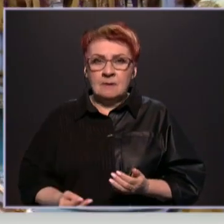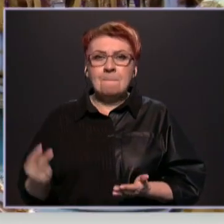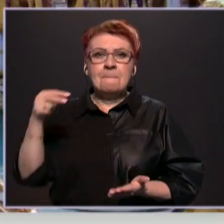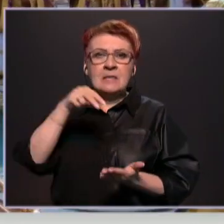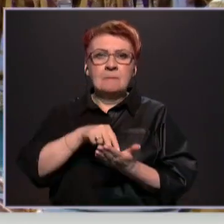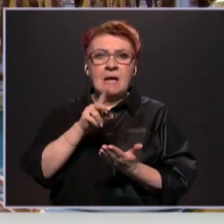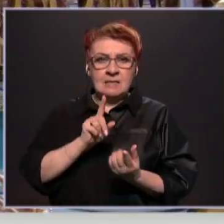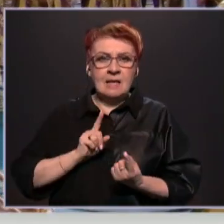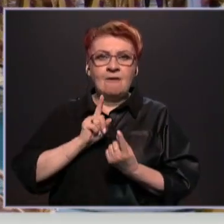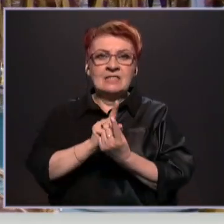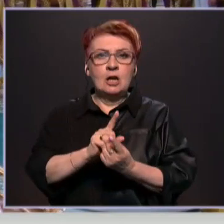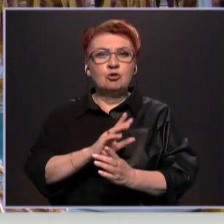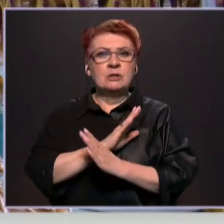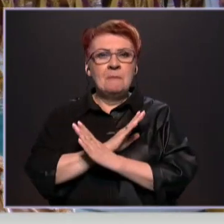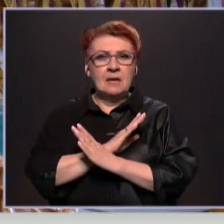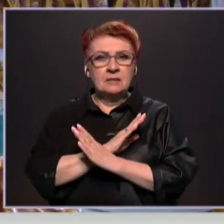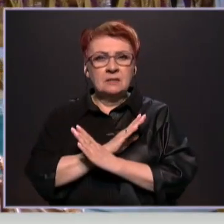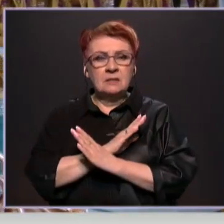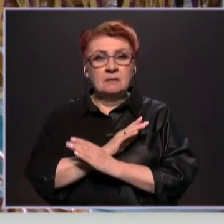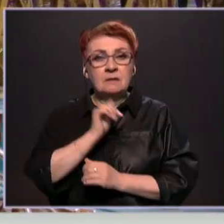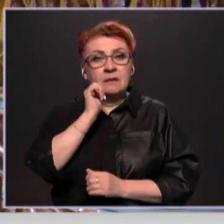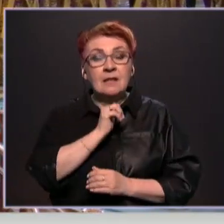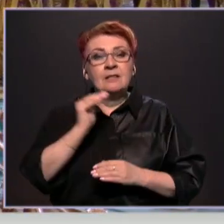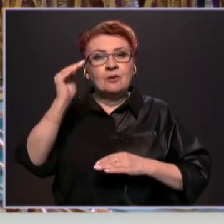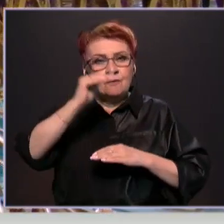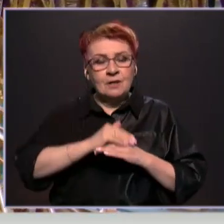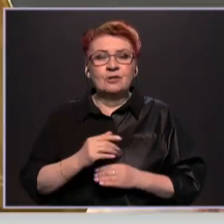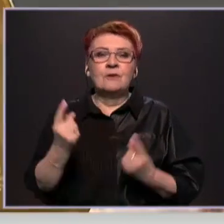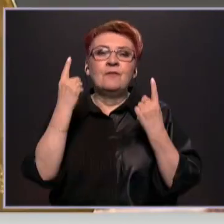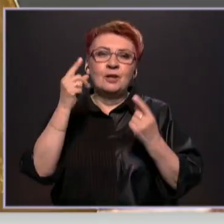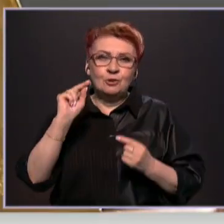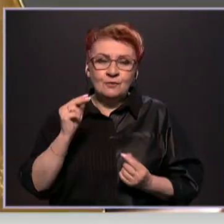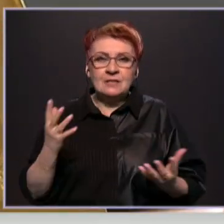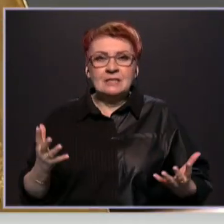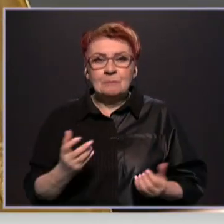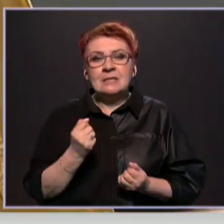на встречу смерти Тайная вечеря Великий четверг спаситель установил главное